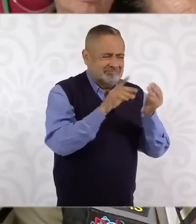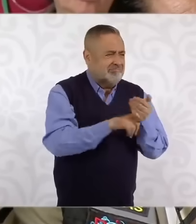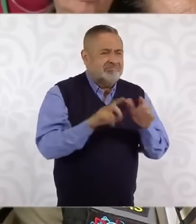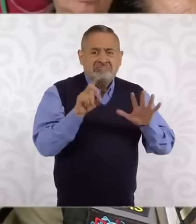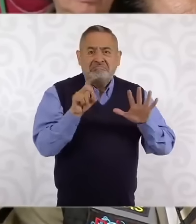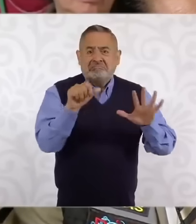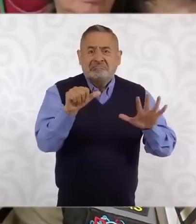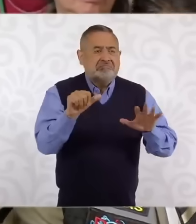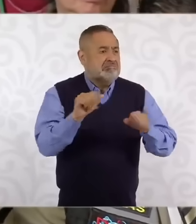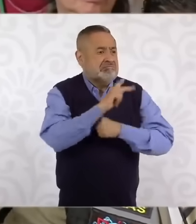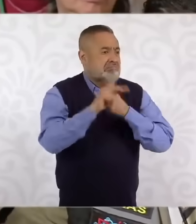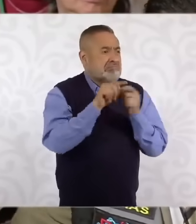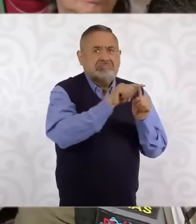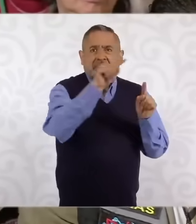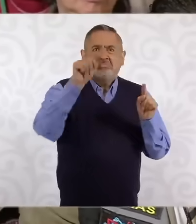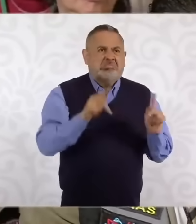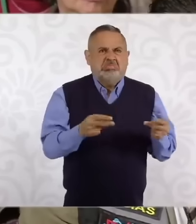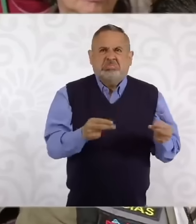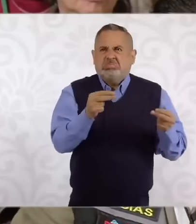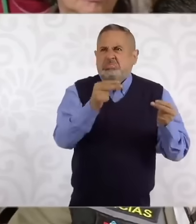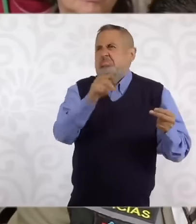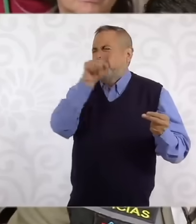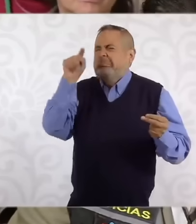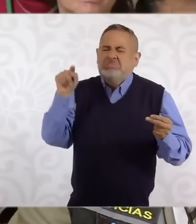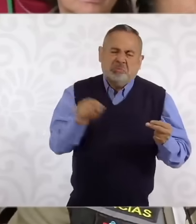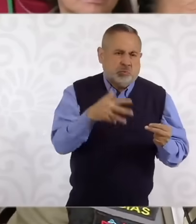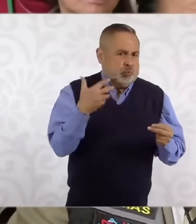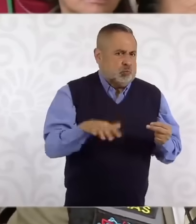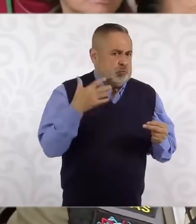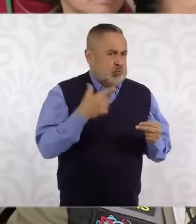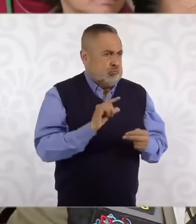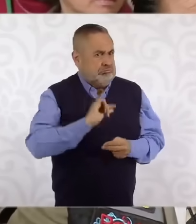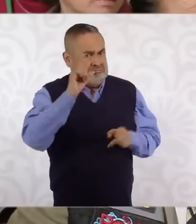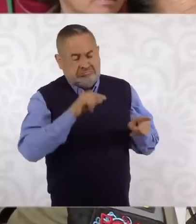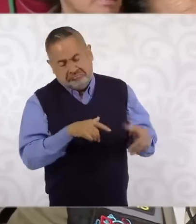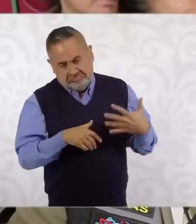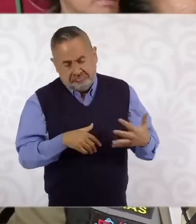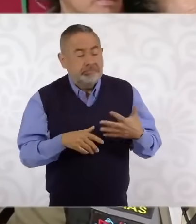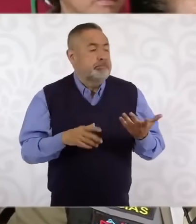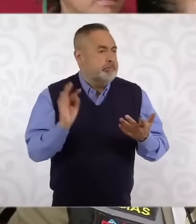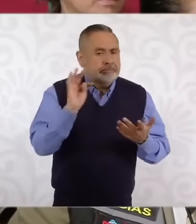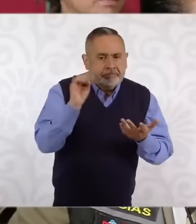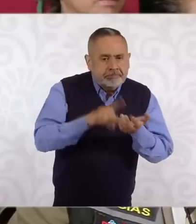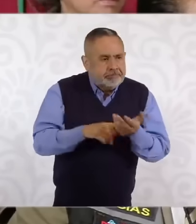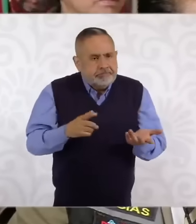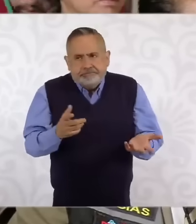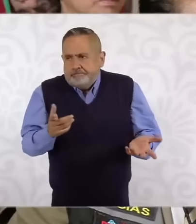países y en casi todo el país operando. Entonces eh por eso me refiero a que si no era, pues ¿por